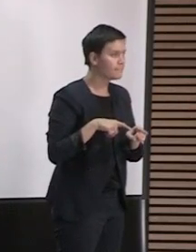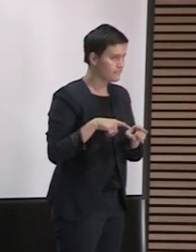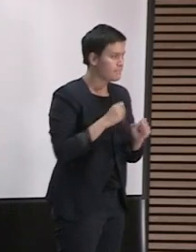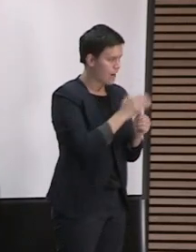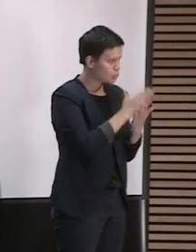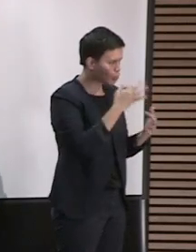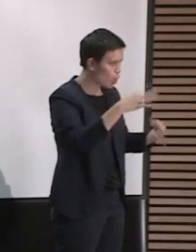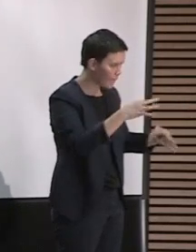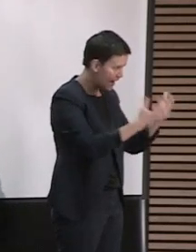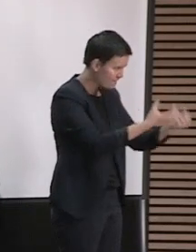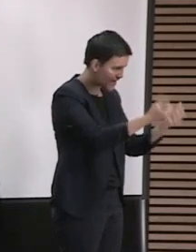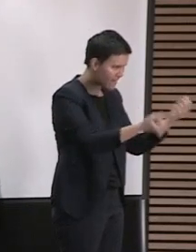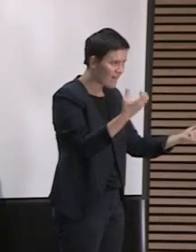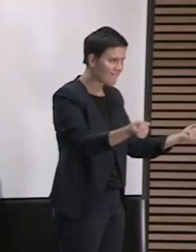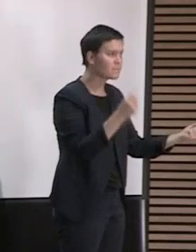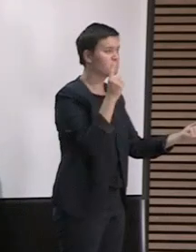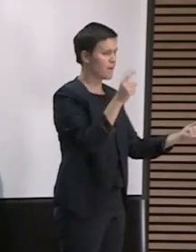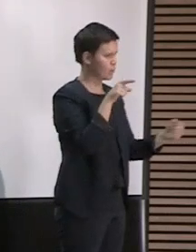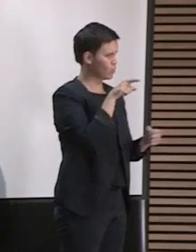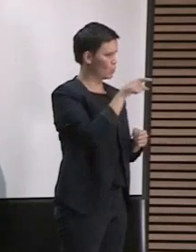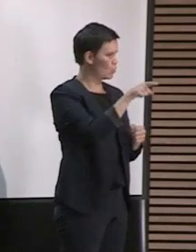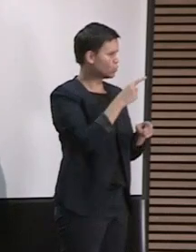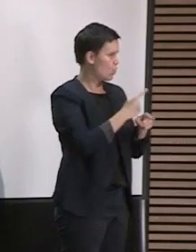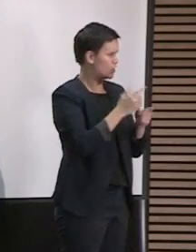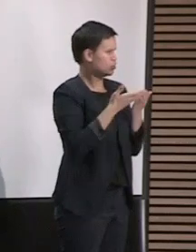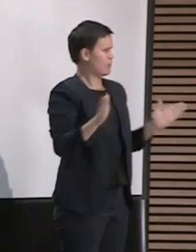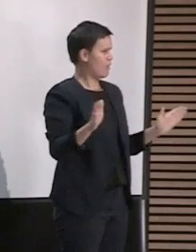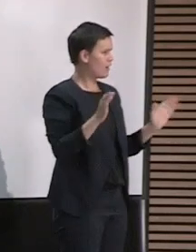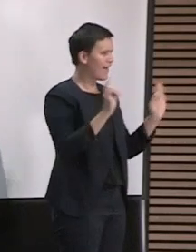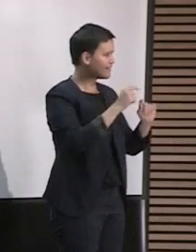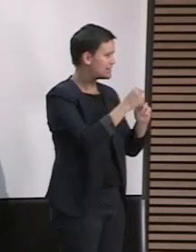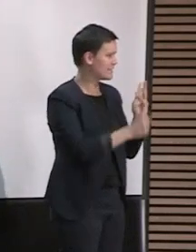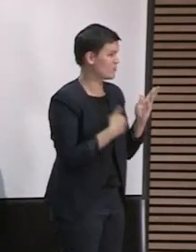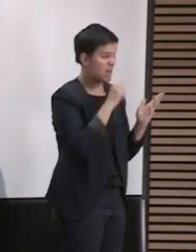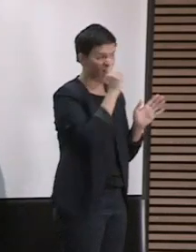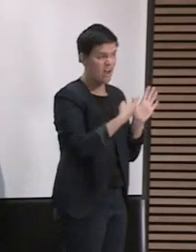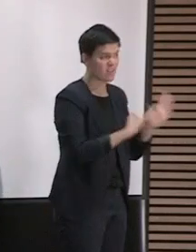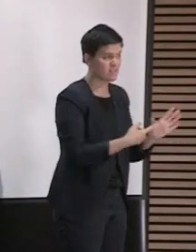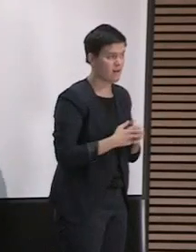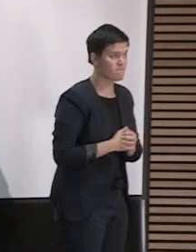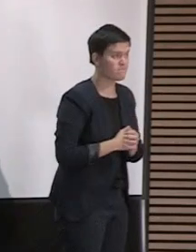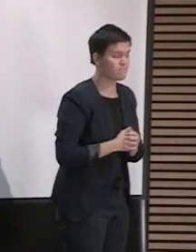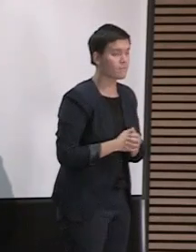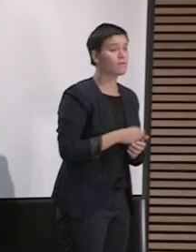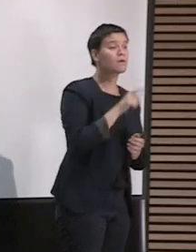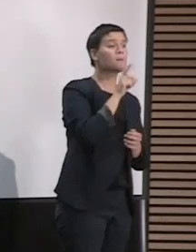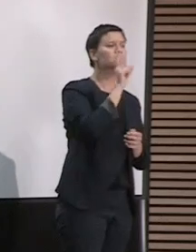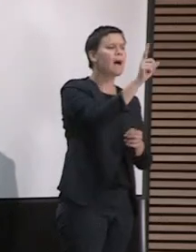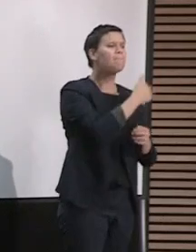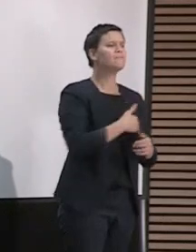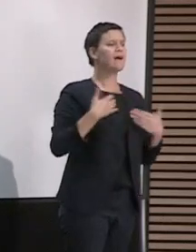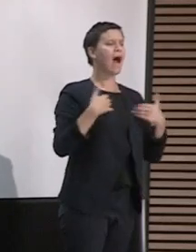Kei te tukatuka te hauora i te.